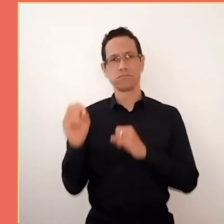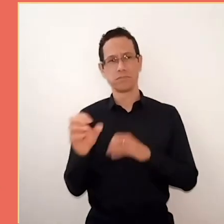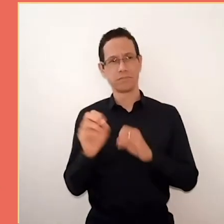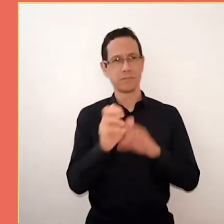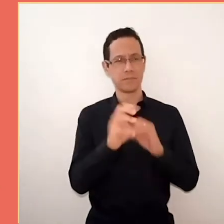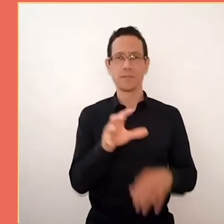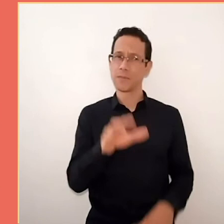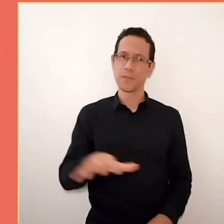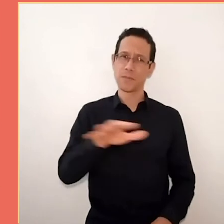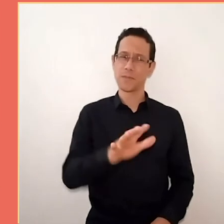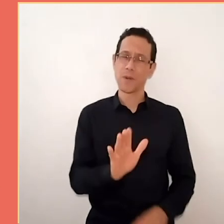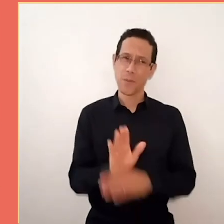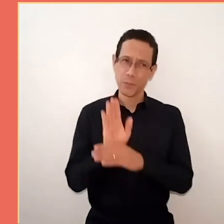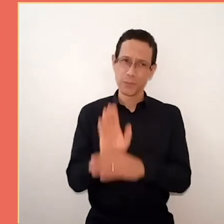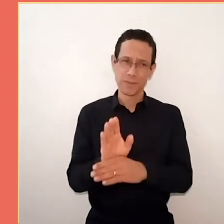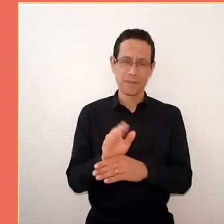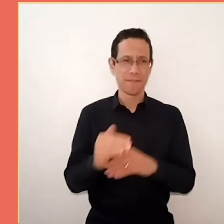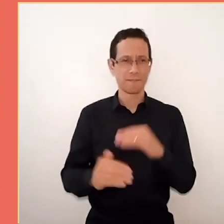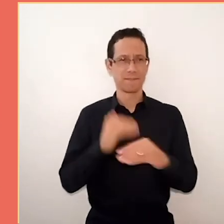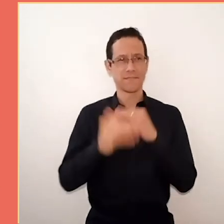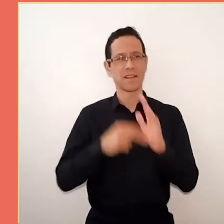a produção de livros, a qualidade de livros,